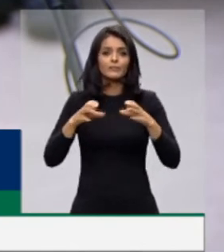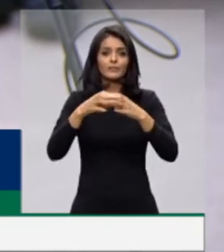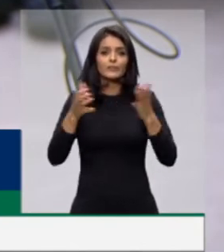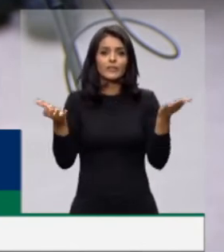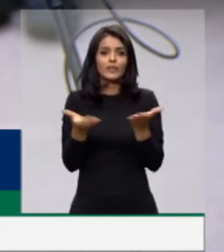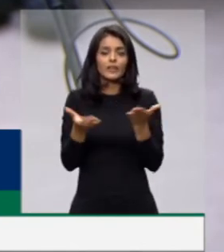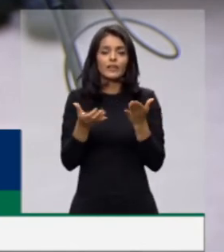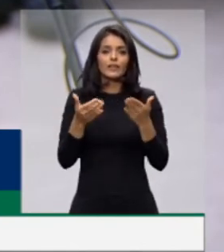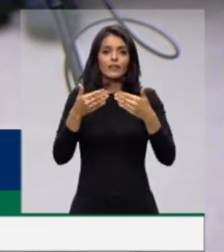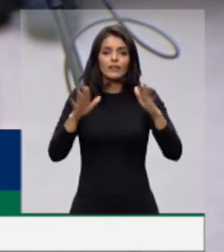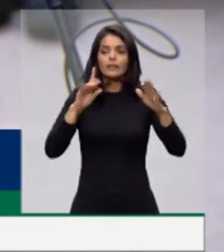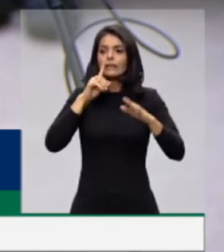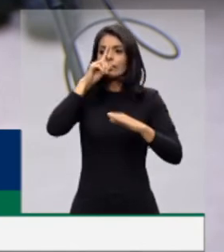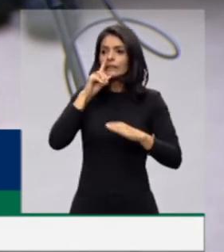DE ENERGIA CLIMÁTICA, MAIORES